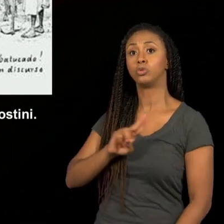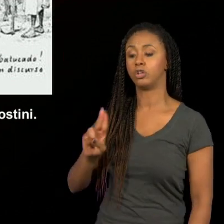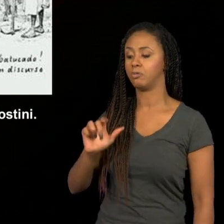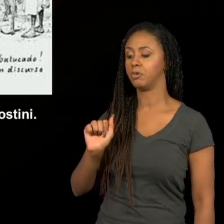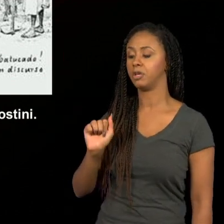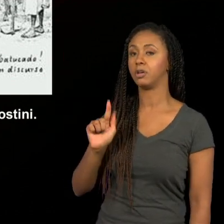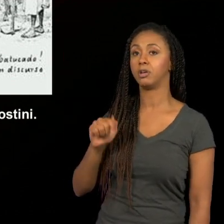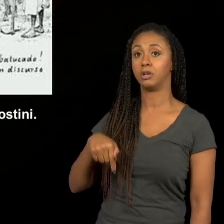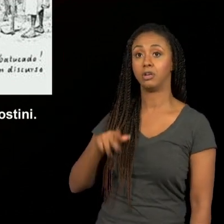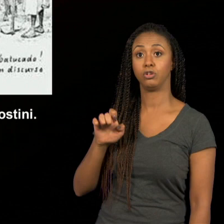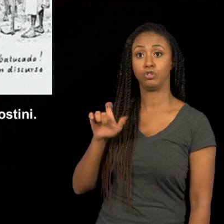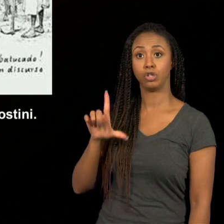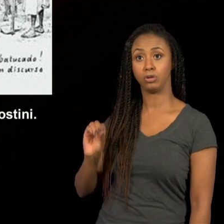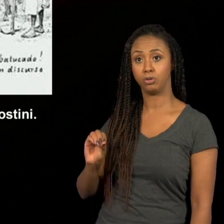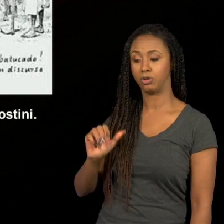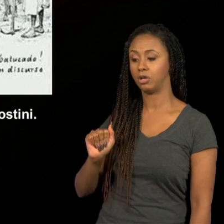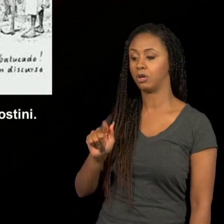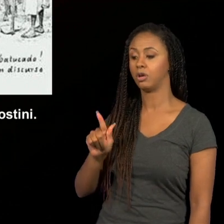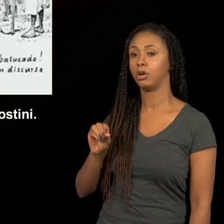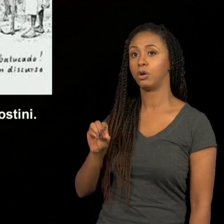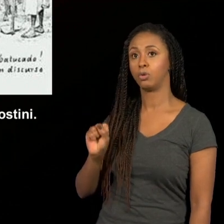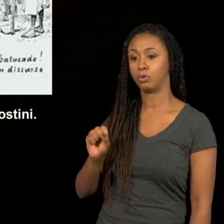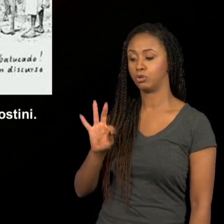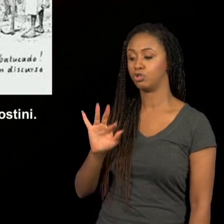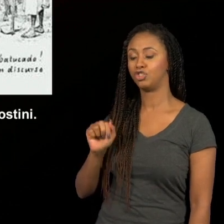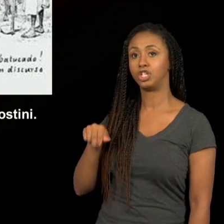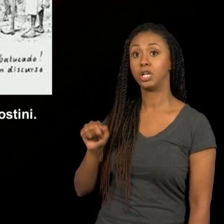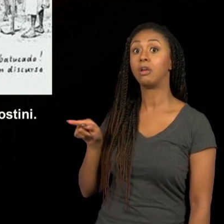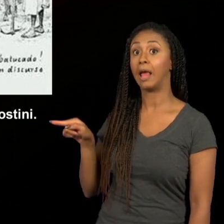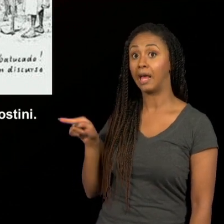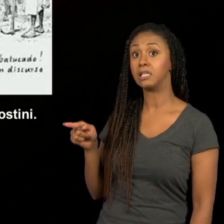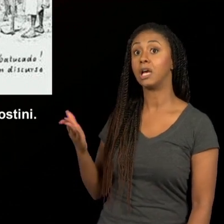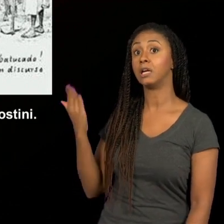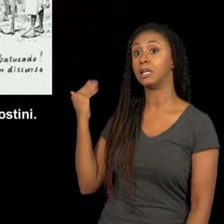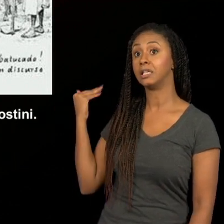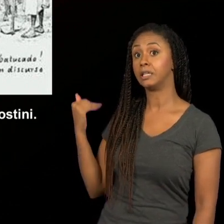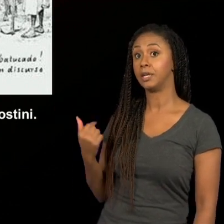DE 1887, UM ANO ANTES DA ABOLIÇÃO DA ESCRAVIDÃO.